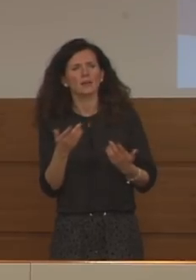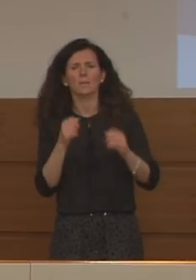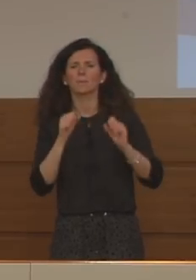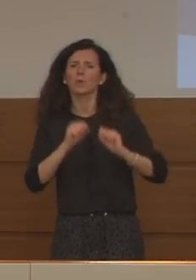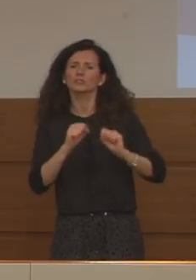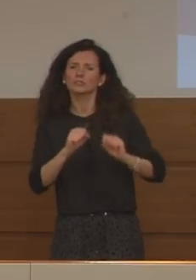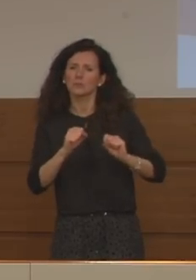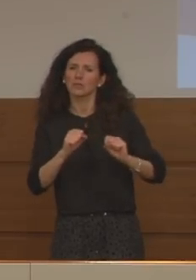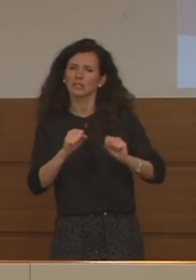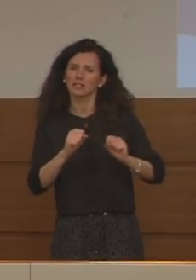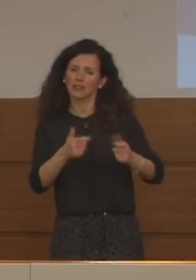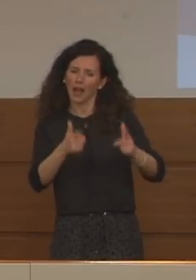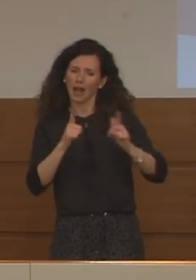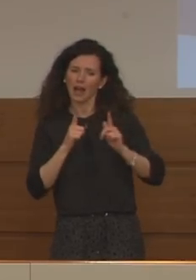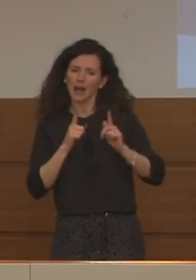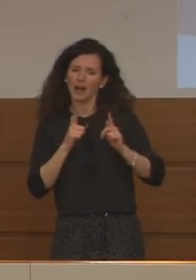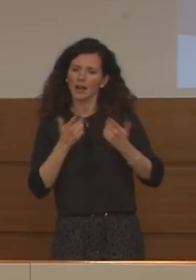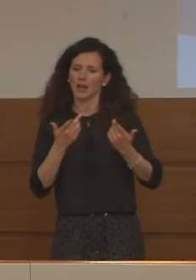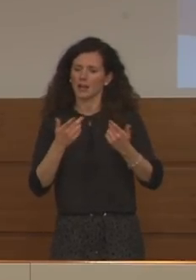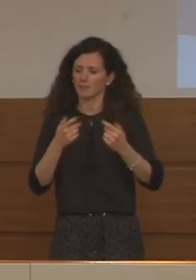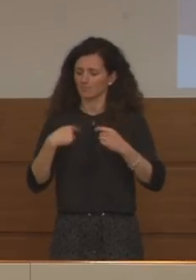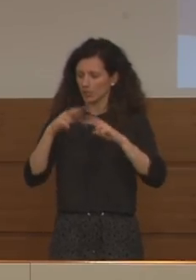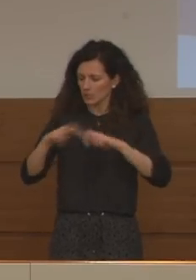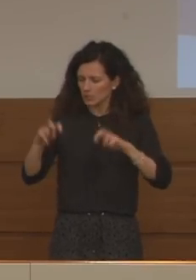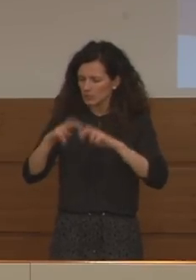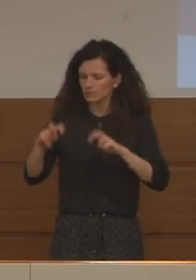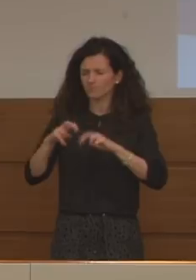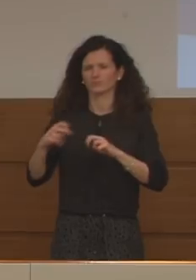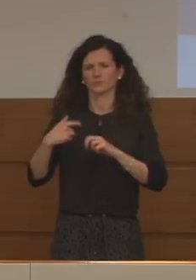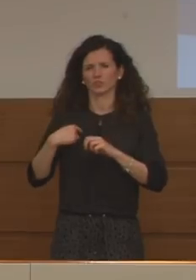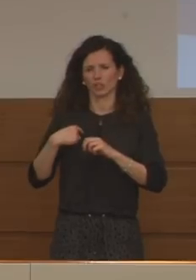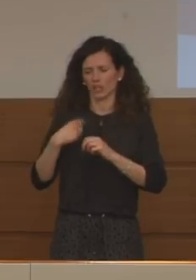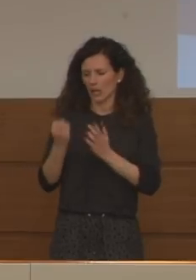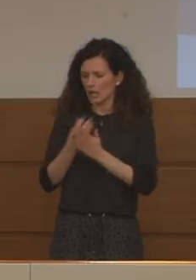di sviluppo, con la nostra ricerca, con la nostra technology, con la nostra anche